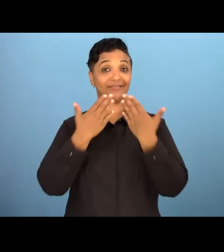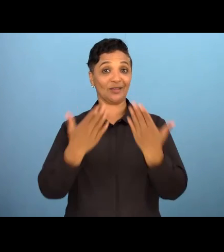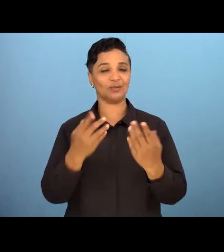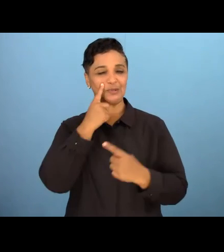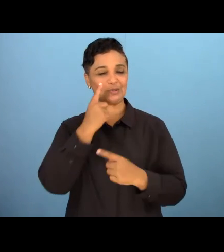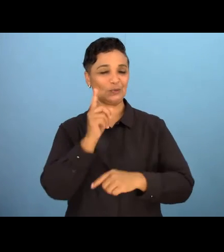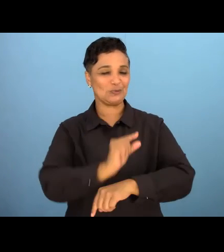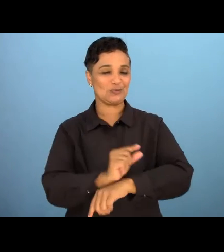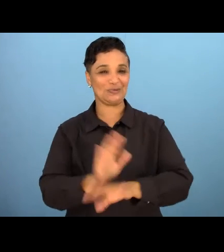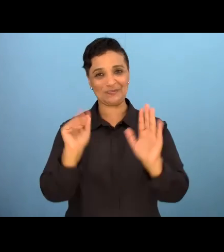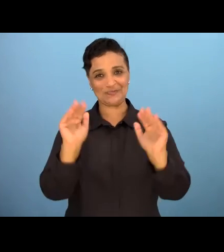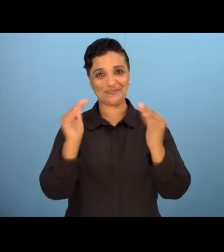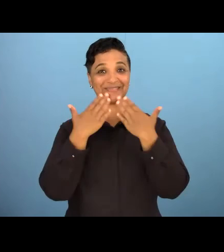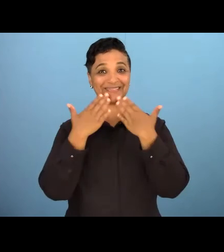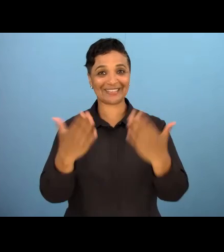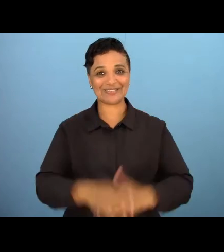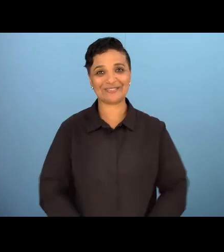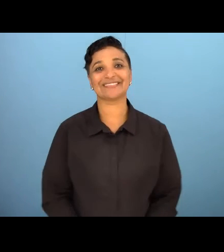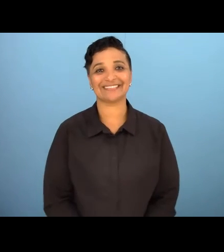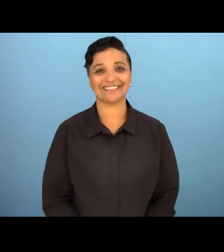gran día y nos vemos pronto.